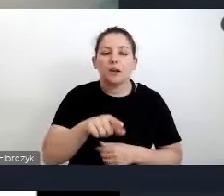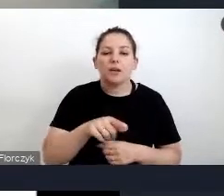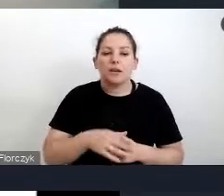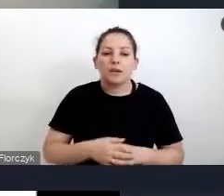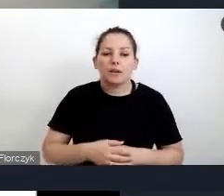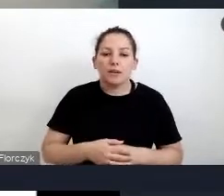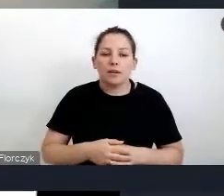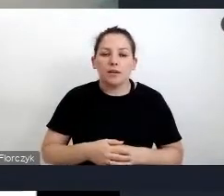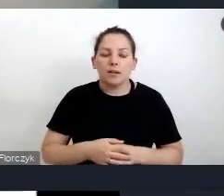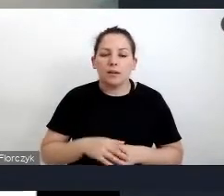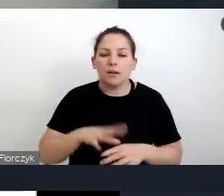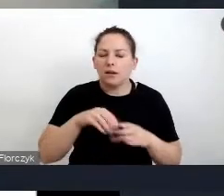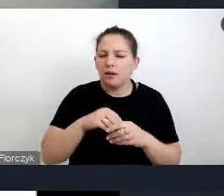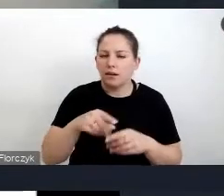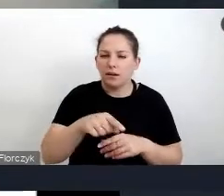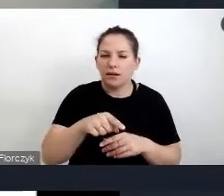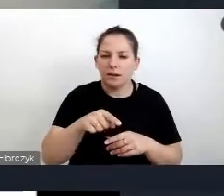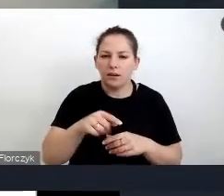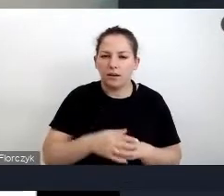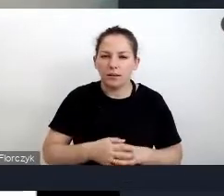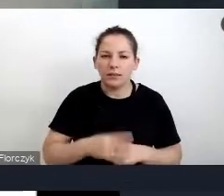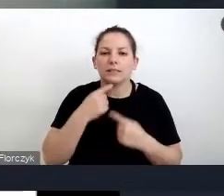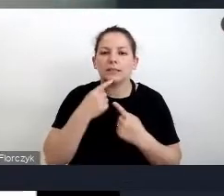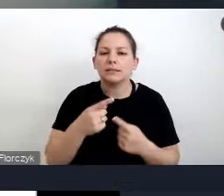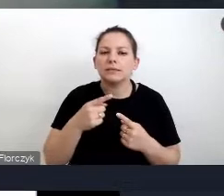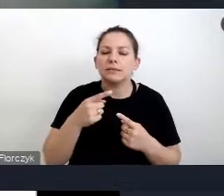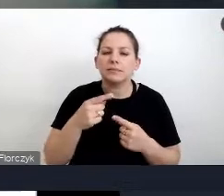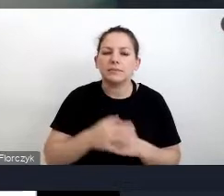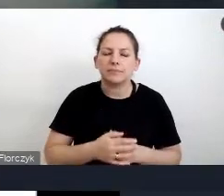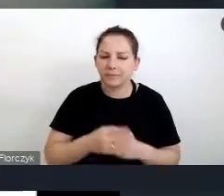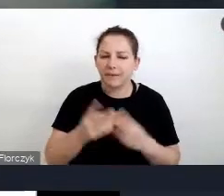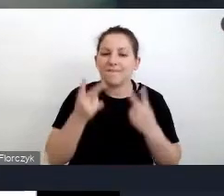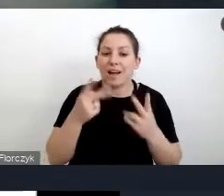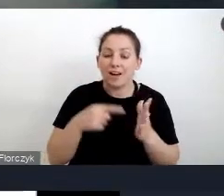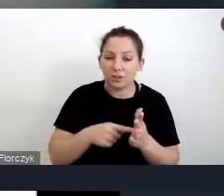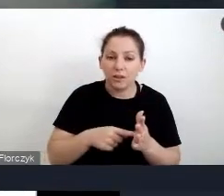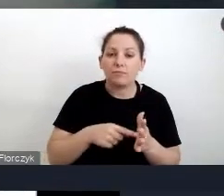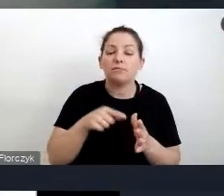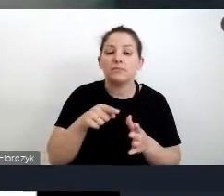z uwzględnieniem lokalnego kontekstu i wyznaczeniem celów i zadań, które są istotne na szczeblu lokalnym,